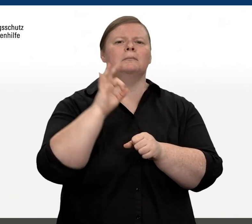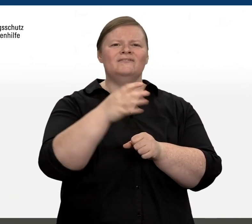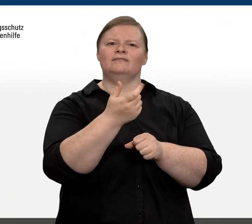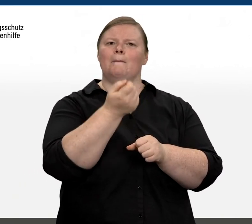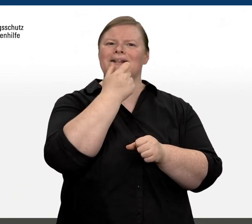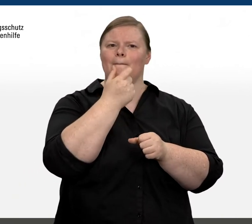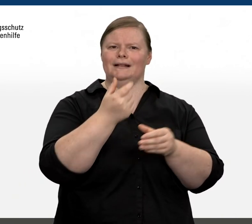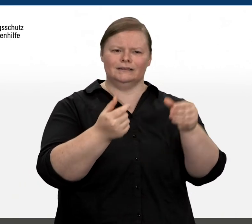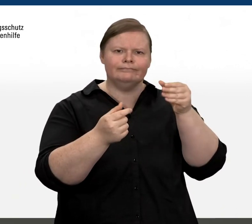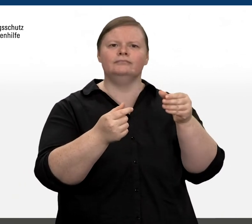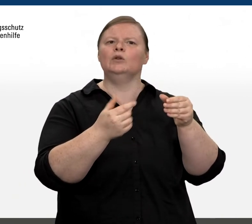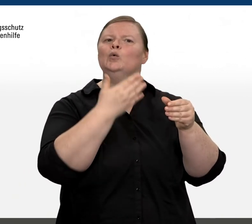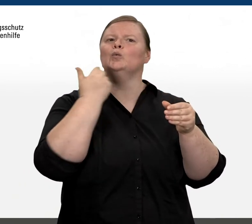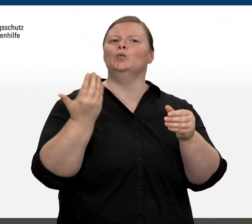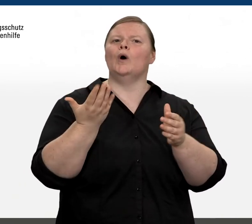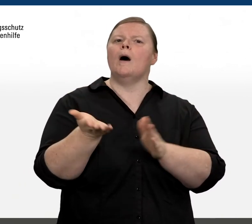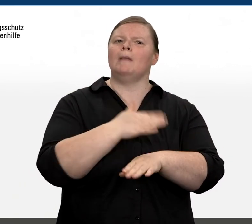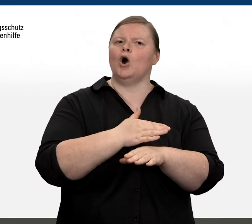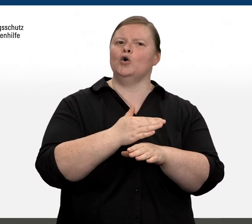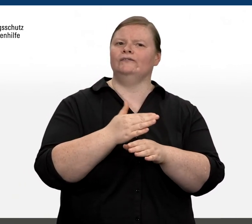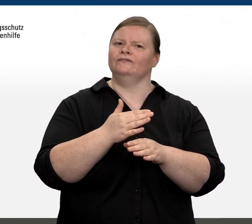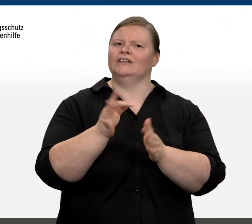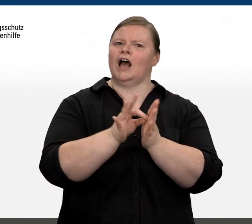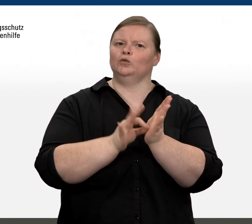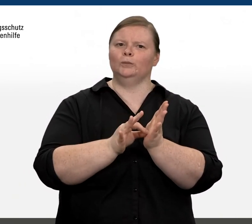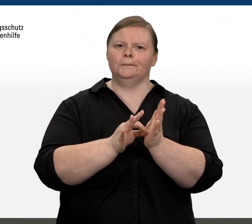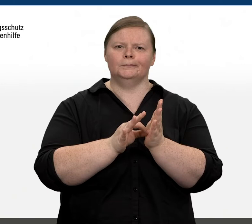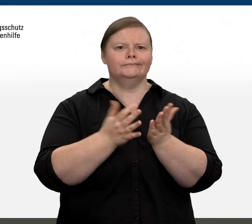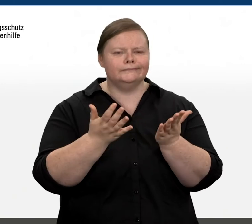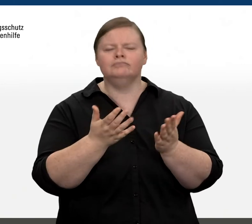Bei Medikamenten ohne Verfallsdatum